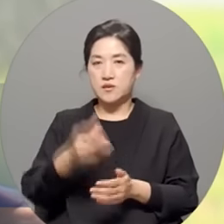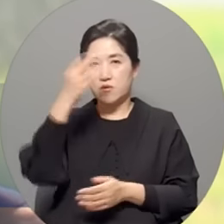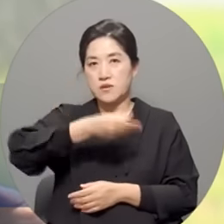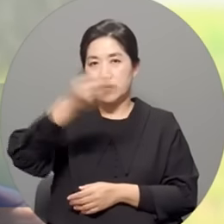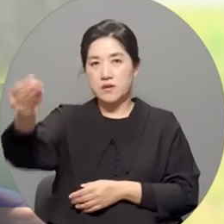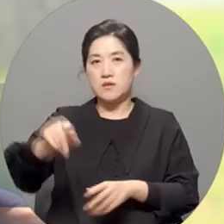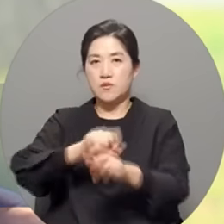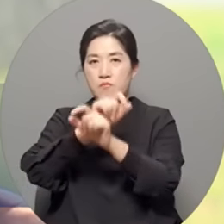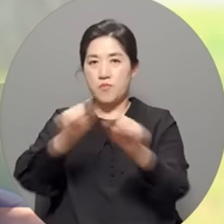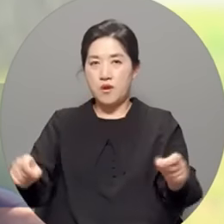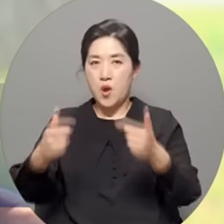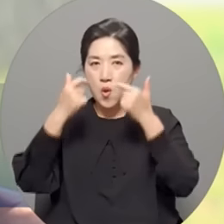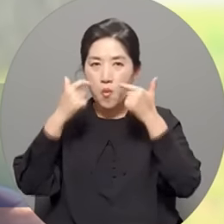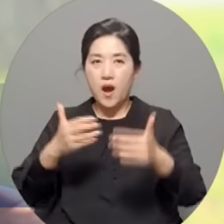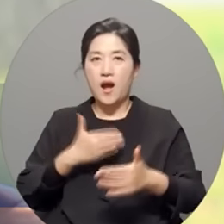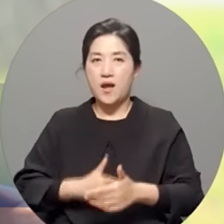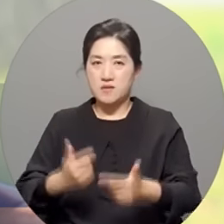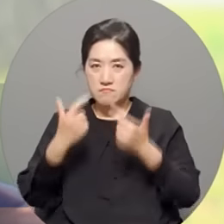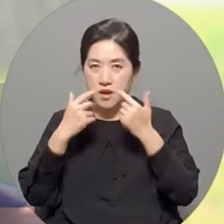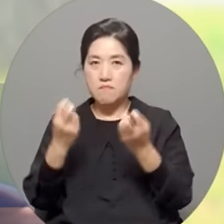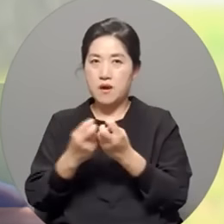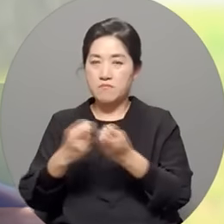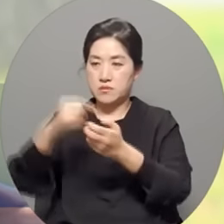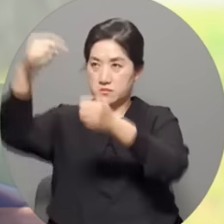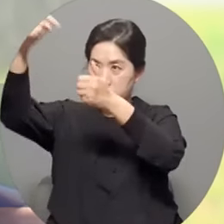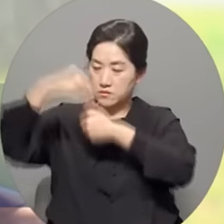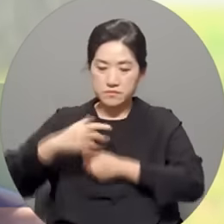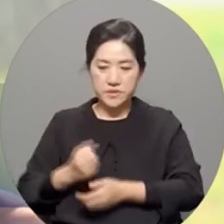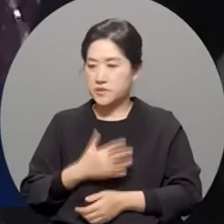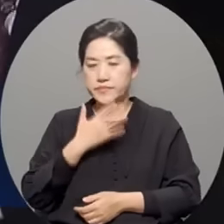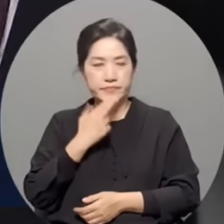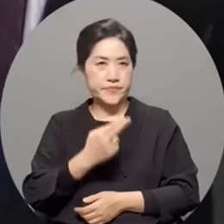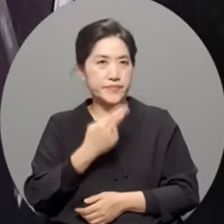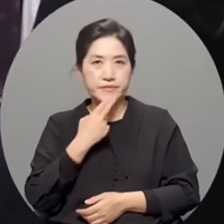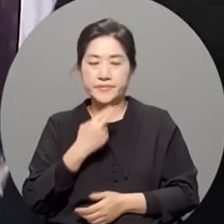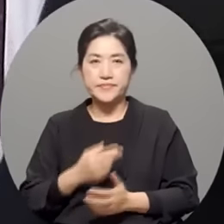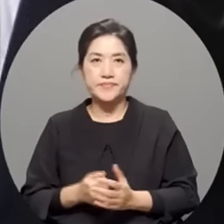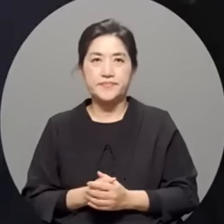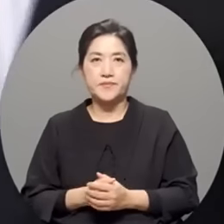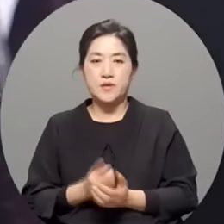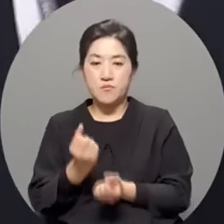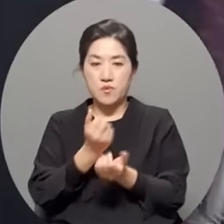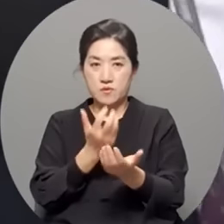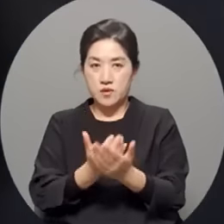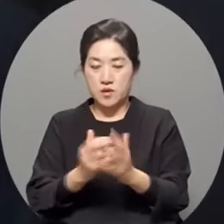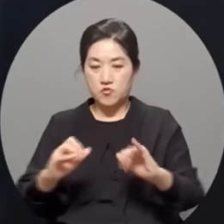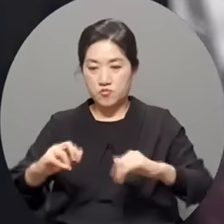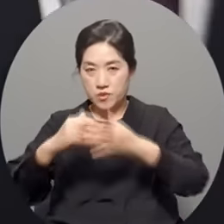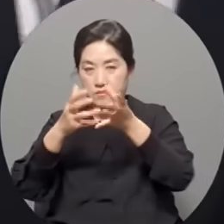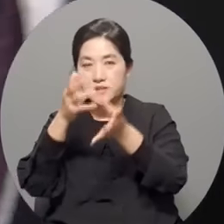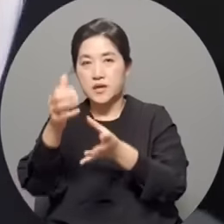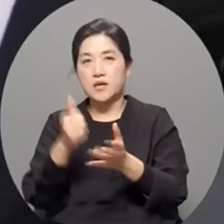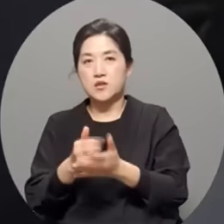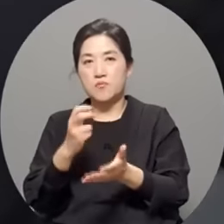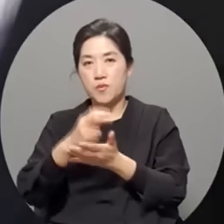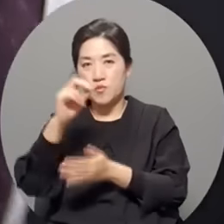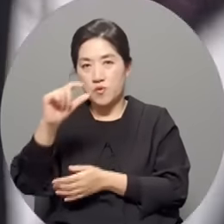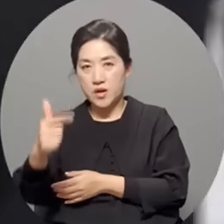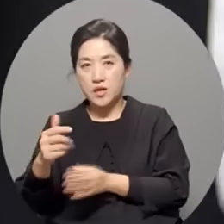않았다고 주장하고 있습니다. 저는 해병대 사령관으로부터 이첩을 보류하라는 명시적이고 알 수 있는 명확한 그런 지시는 받은 사실이 없습니다.